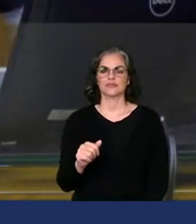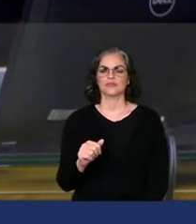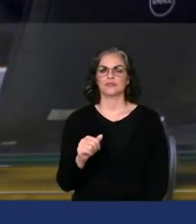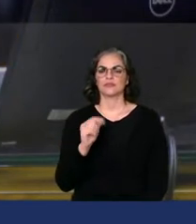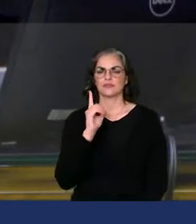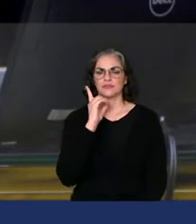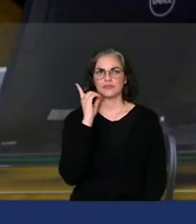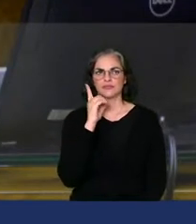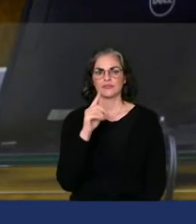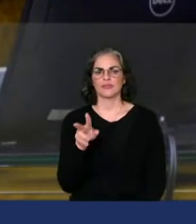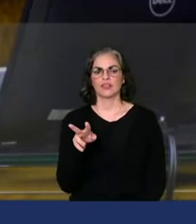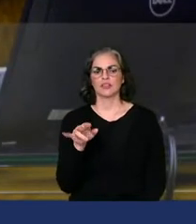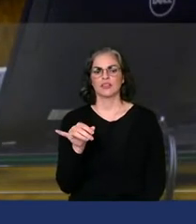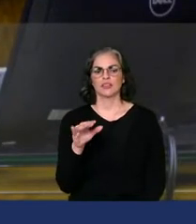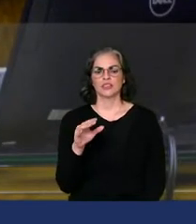JORGE SOLLA. DEPUTADO